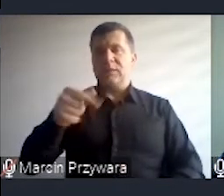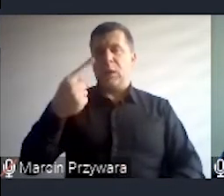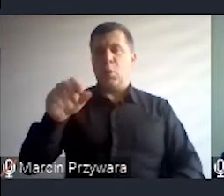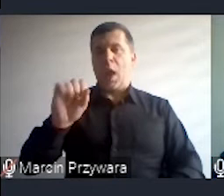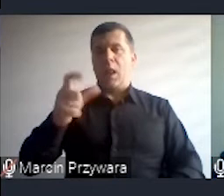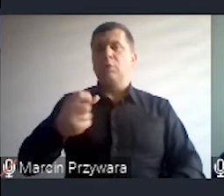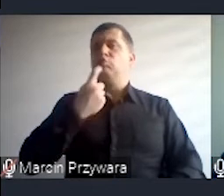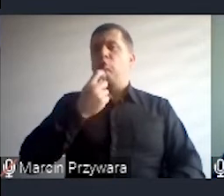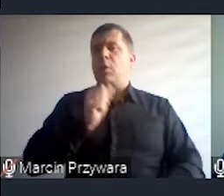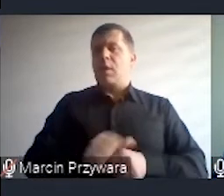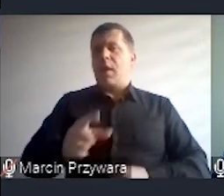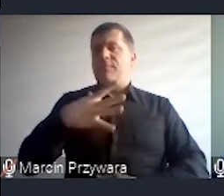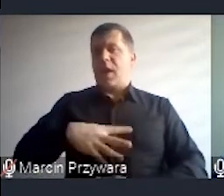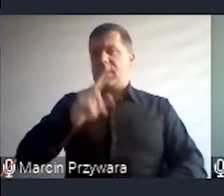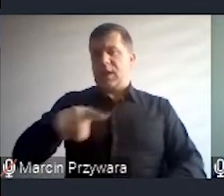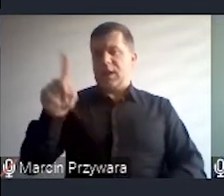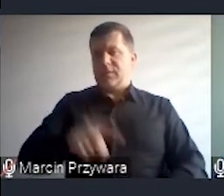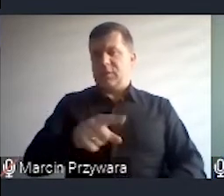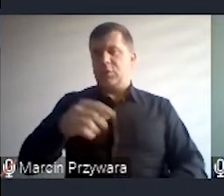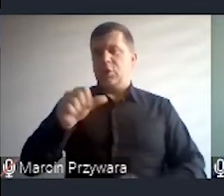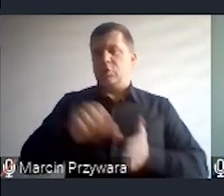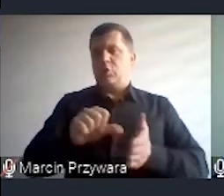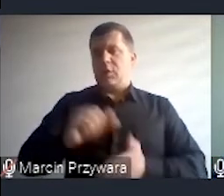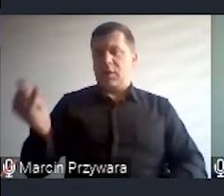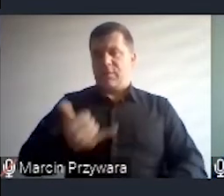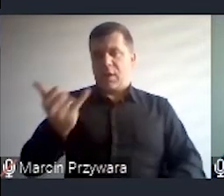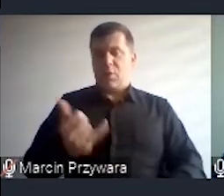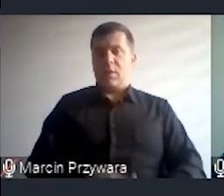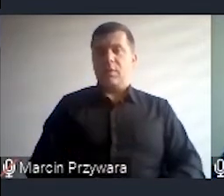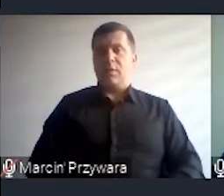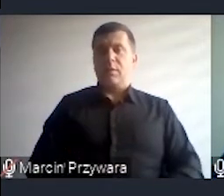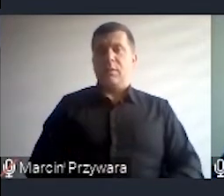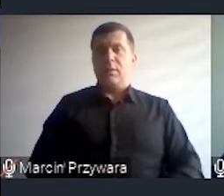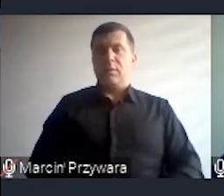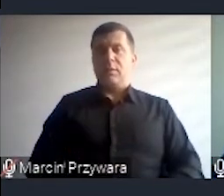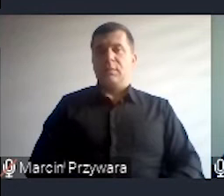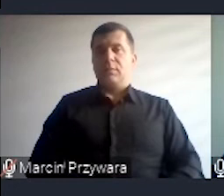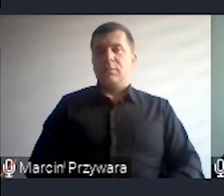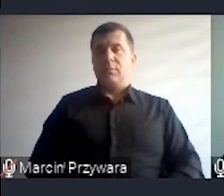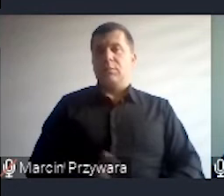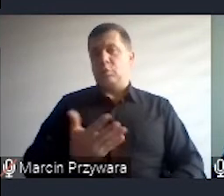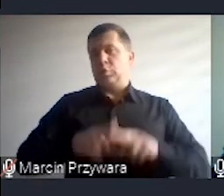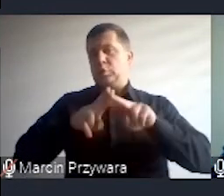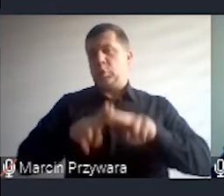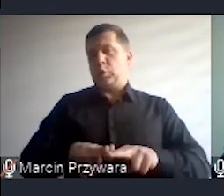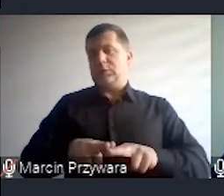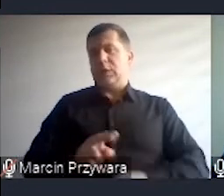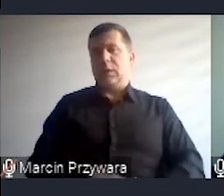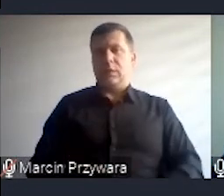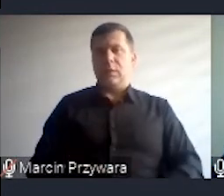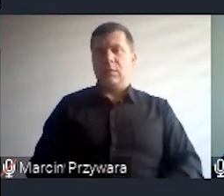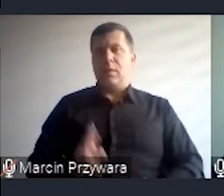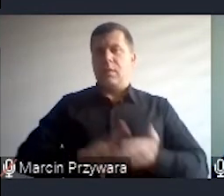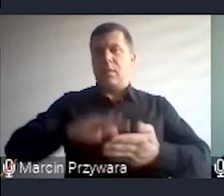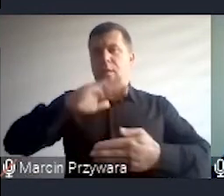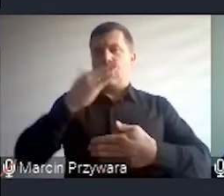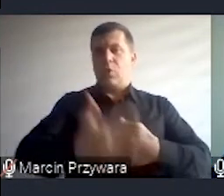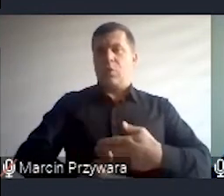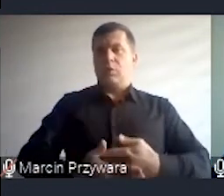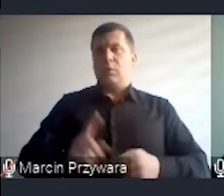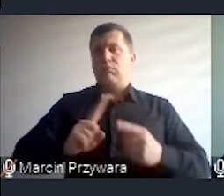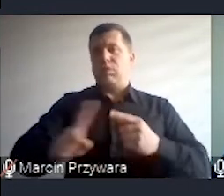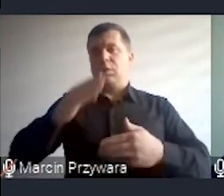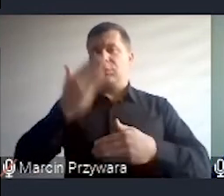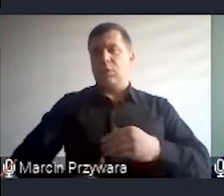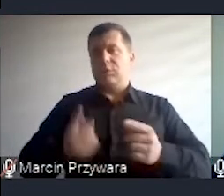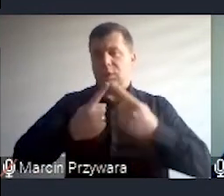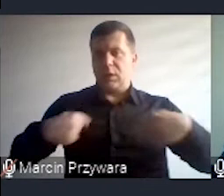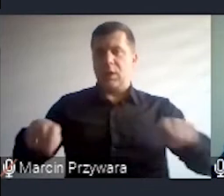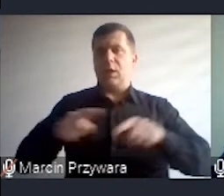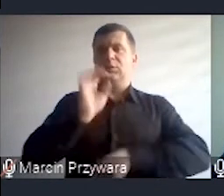To jest wartość likwidacyjna środka trwałego, która zostaje na koniec po zakończeniu realizacji projektu,